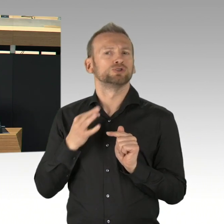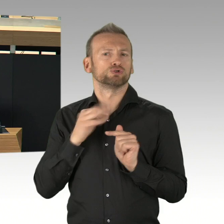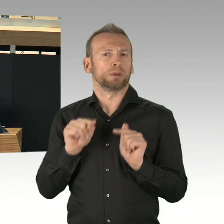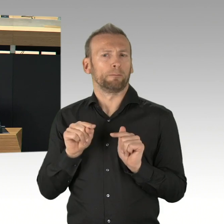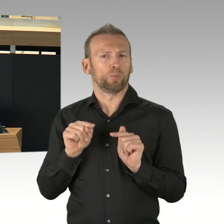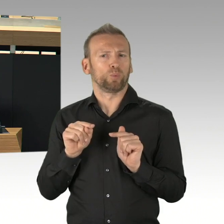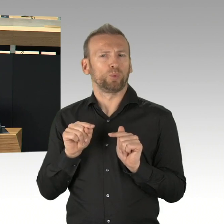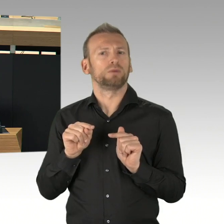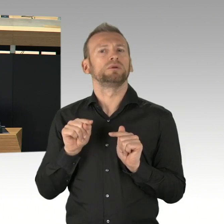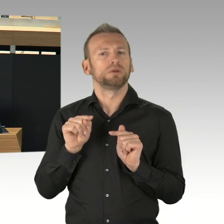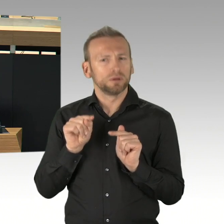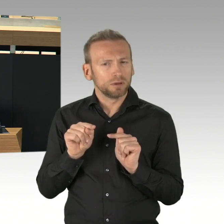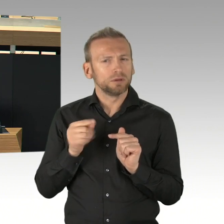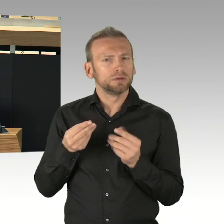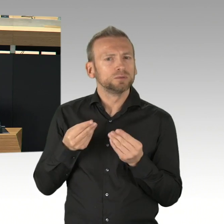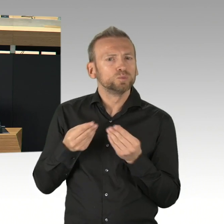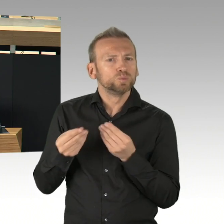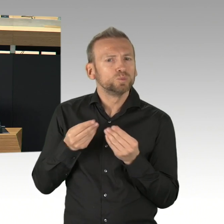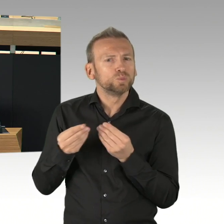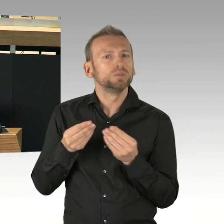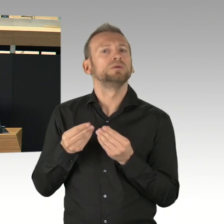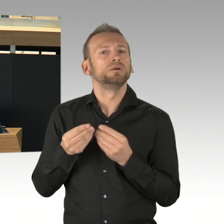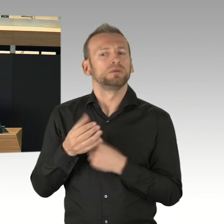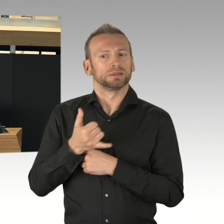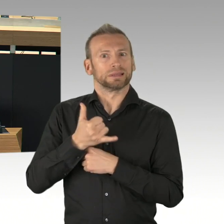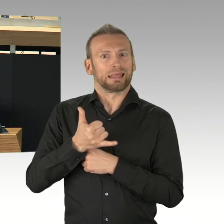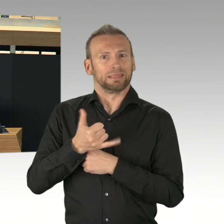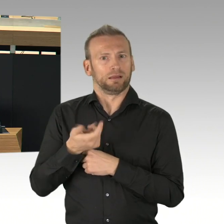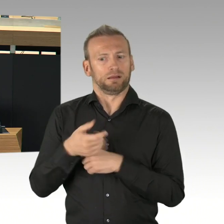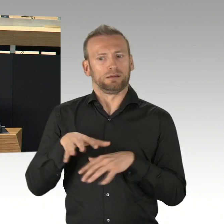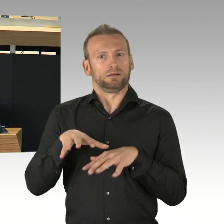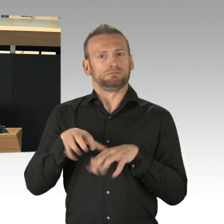dass Immobilien in dieser Stadt tatsächlich angeboten werden. Damit wollen Sie sich nicht auseinandersetzen,